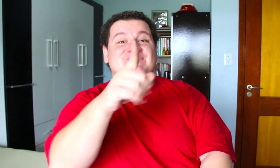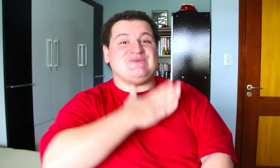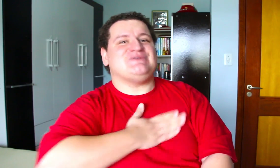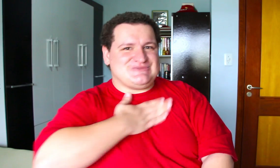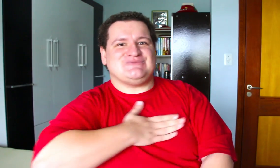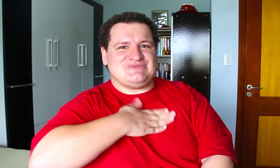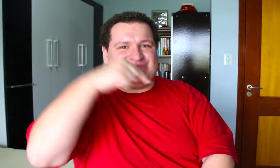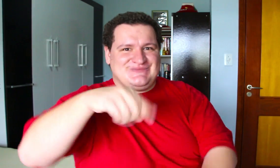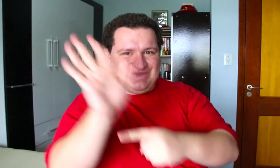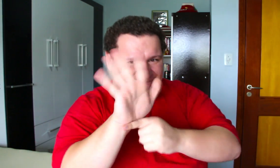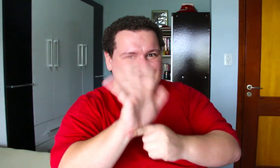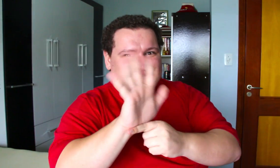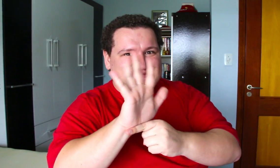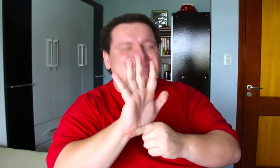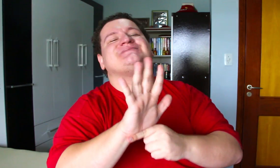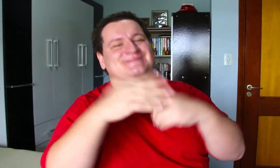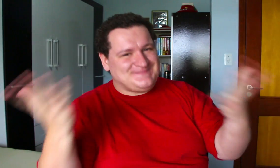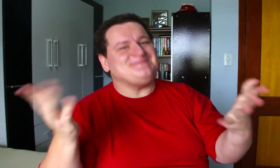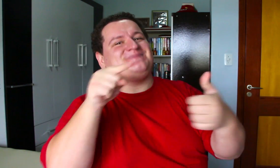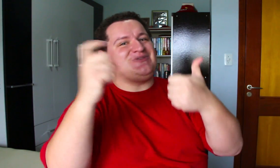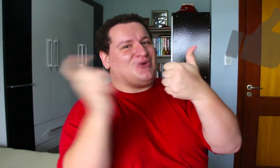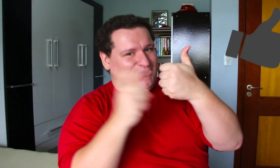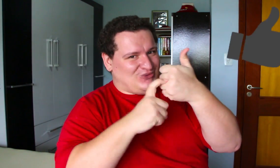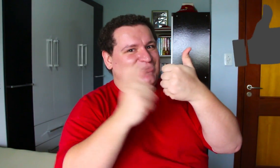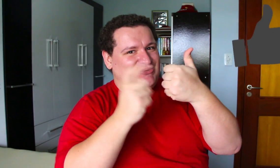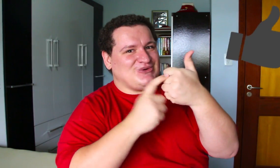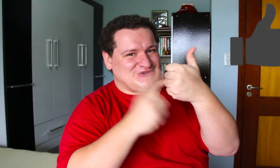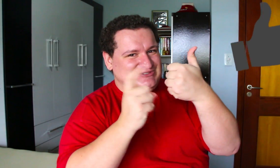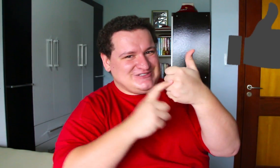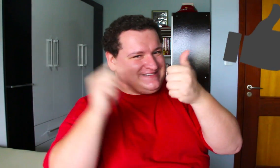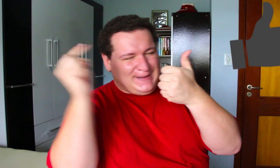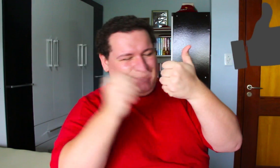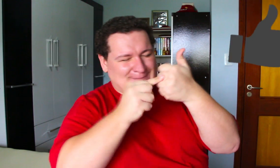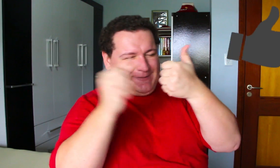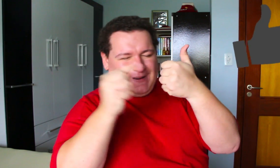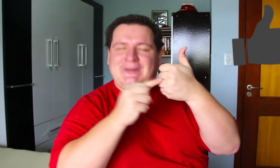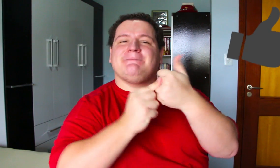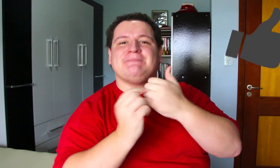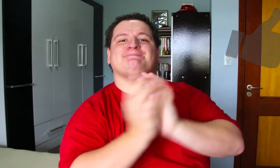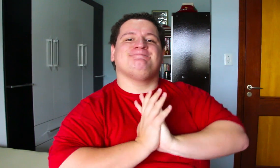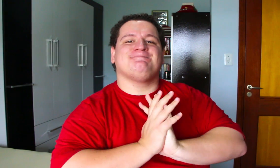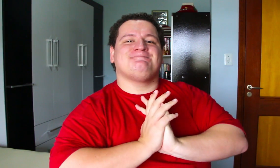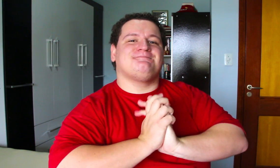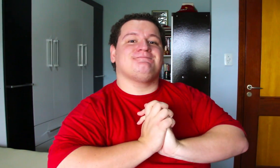Gostou do vídeo? Então dê o like!